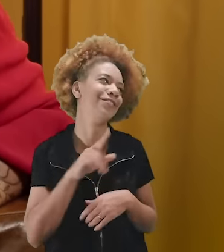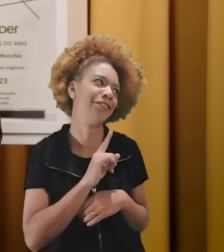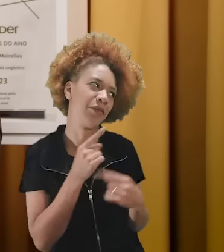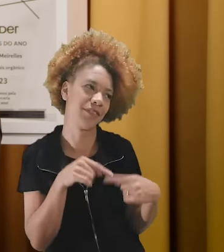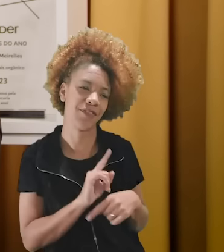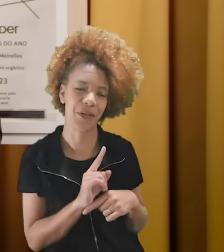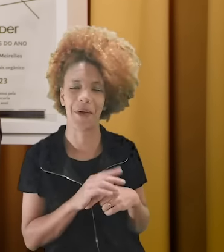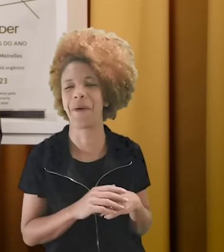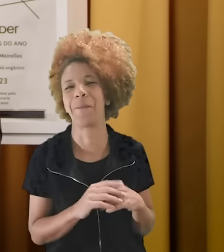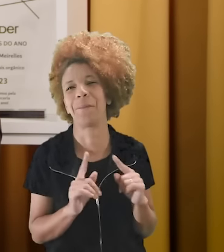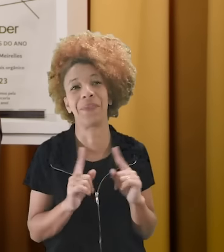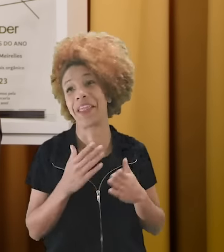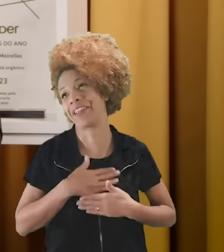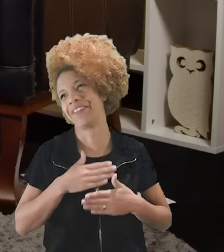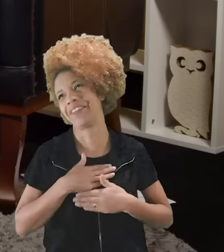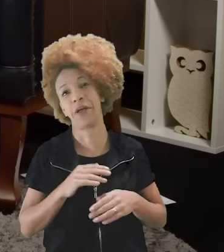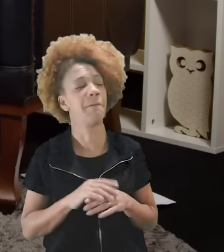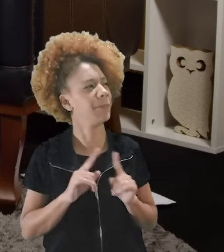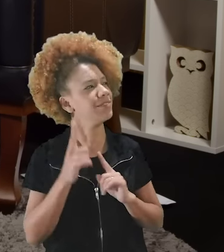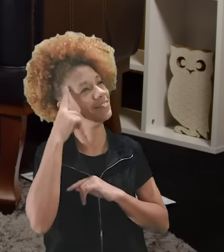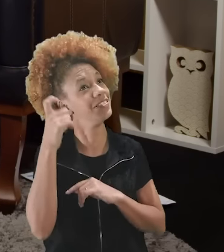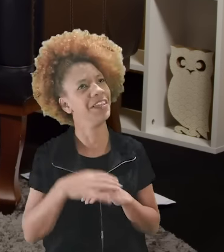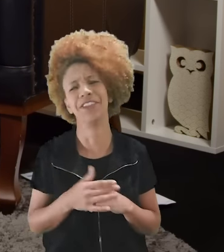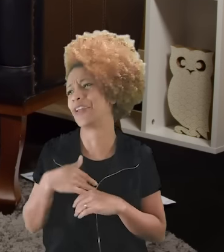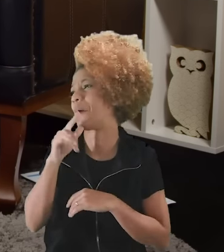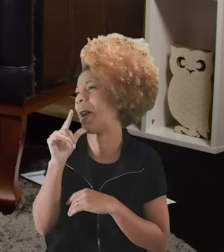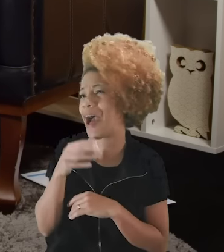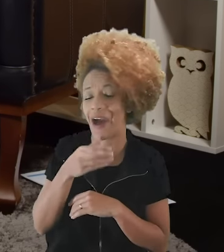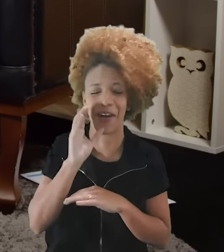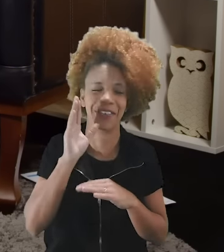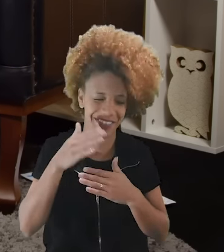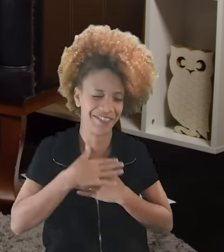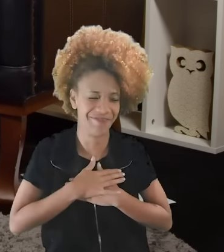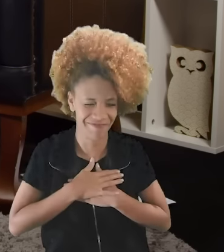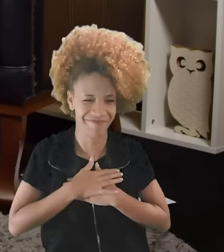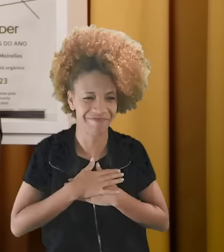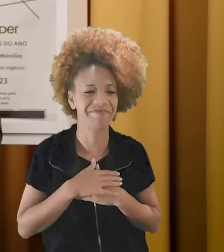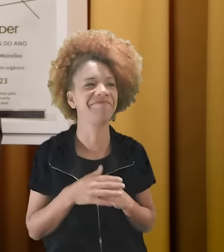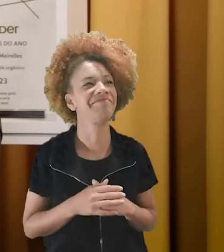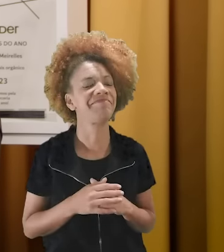desafio não é agora Agora você vai ter moral Mas ó sou um negócio be uma água gente não não